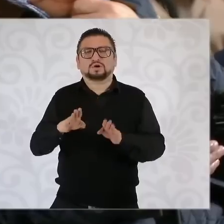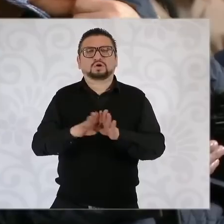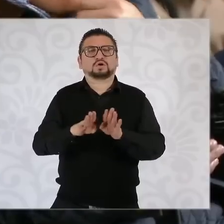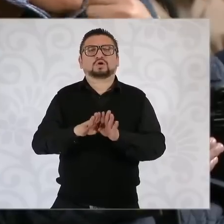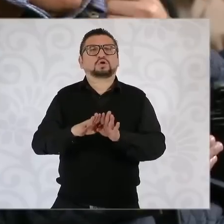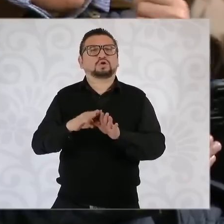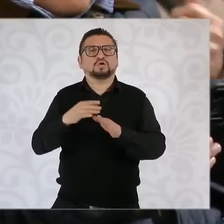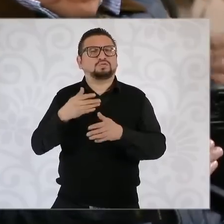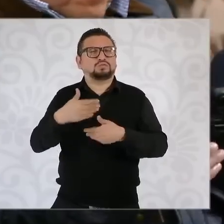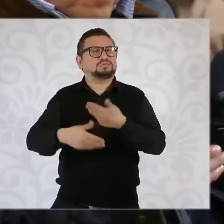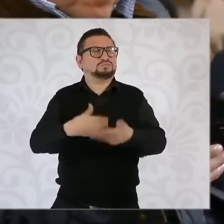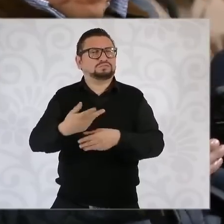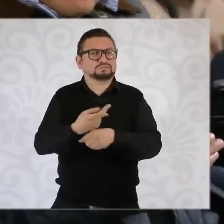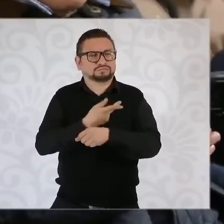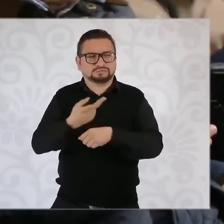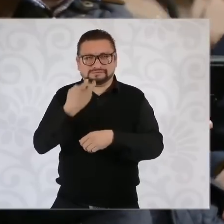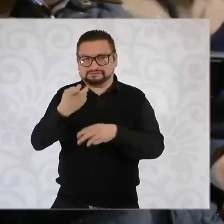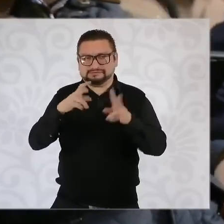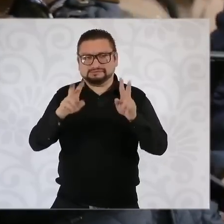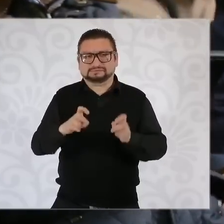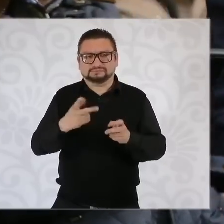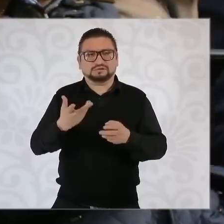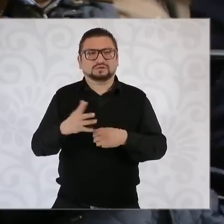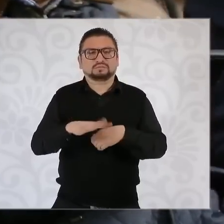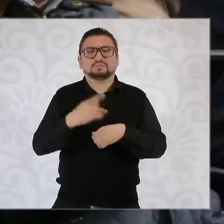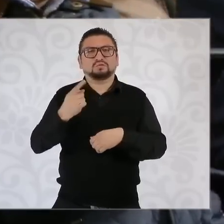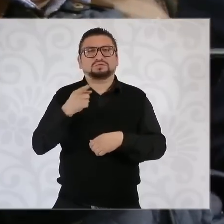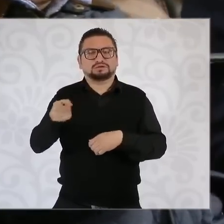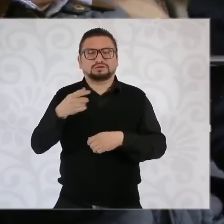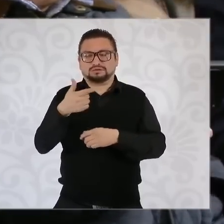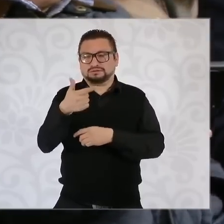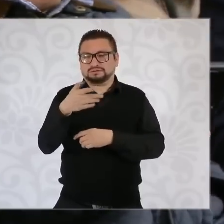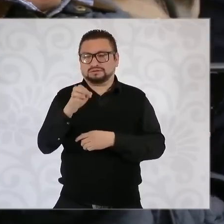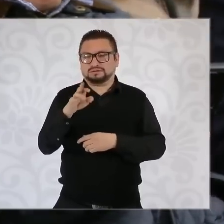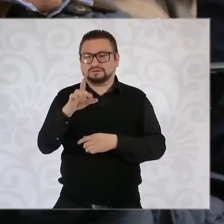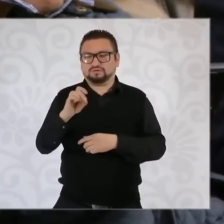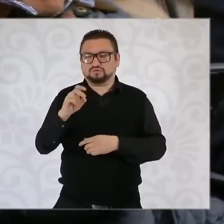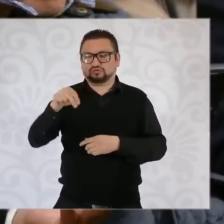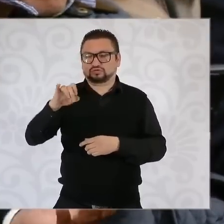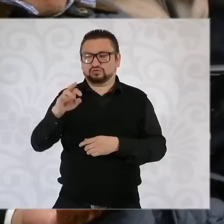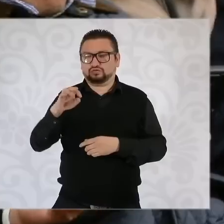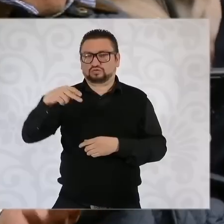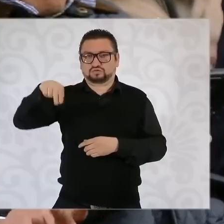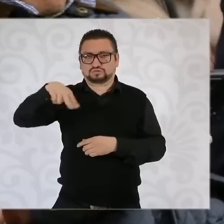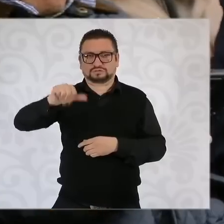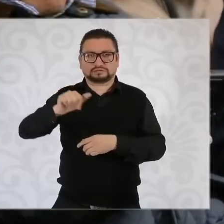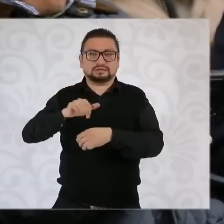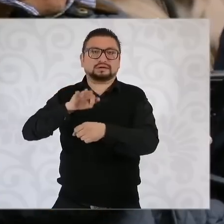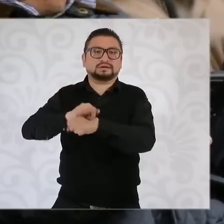arreglar ese tema pres presenta Pues porque pues Gerardo Fernández Noroña defiende una posición